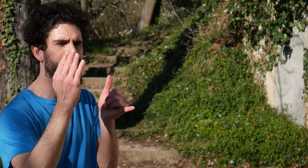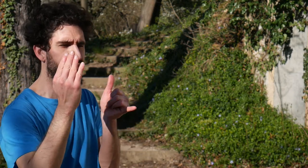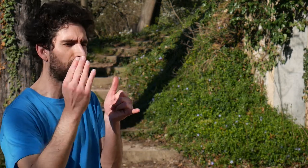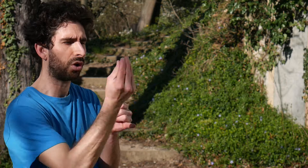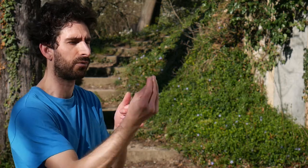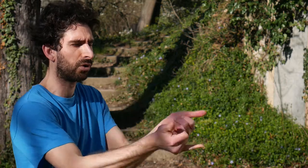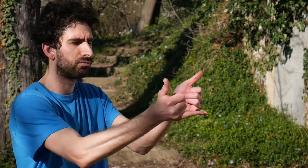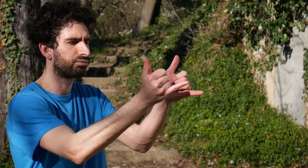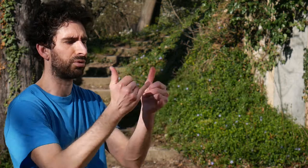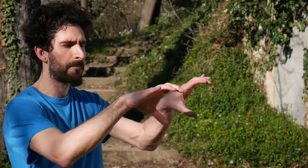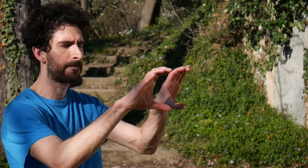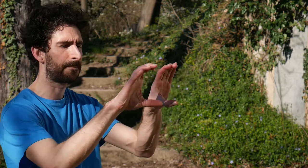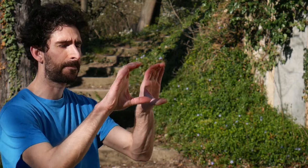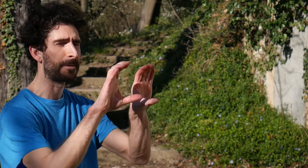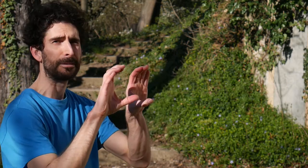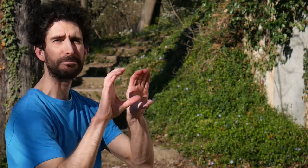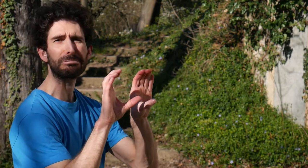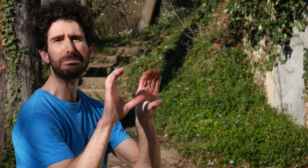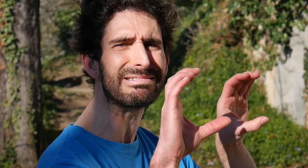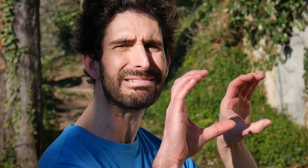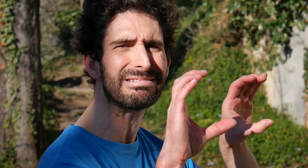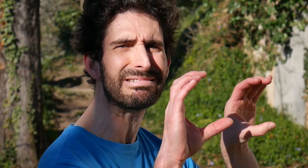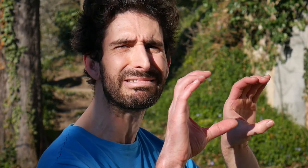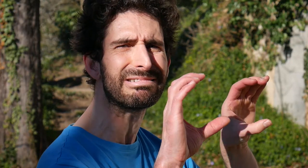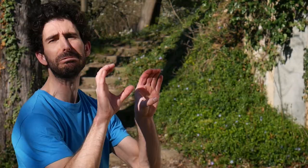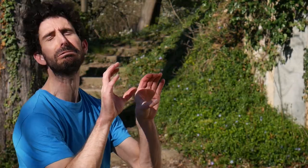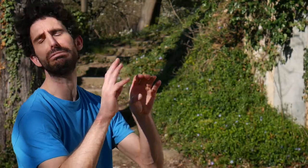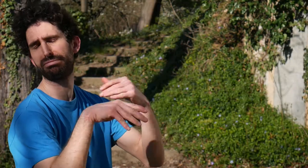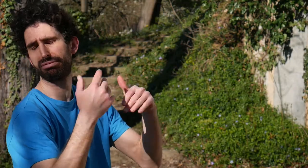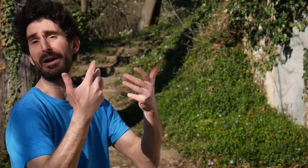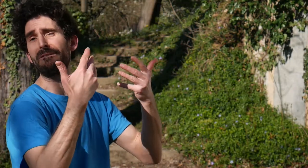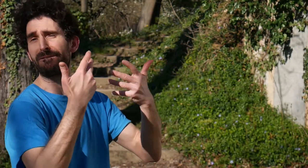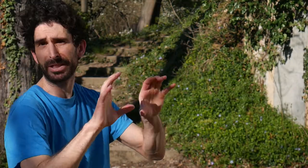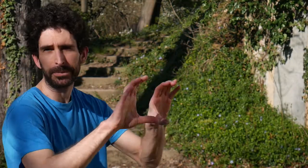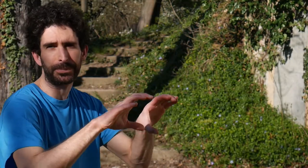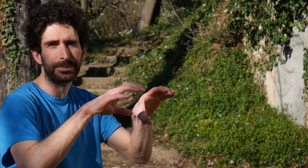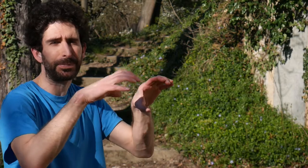Quand un enfant s'asseoit, fait son affaire... et qu'une fois fini,